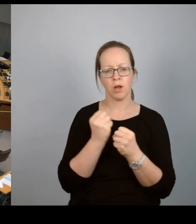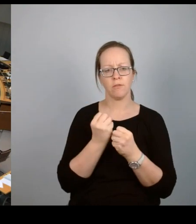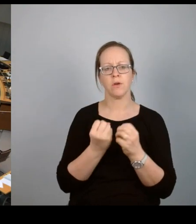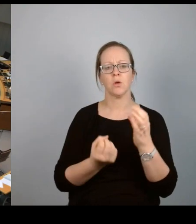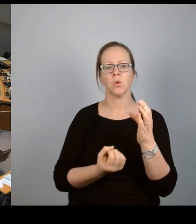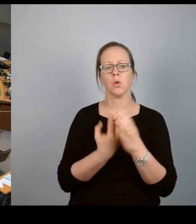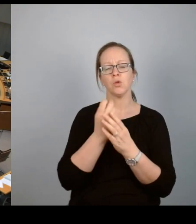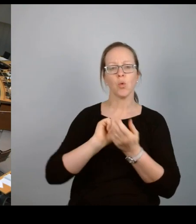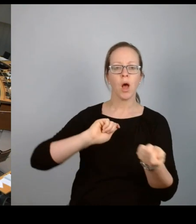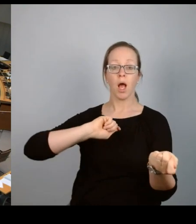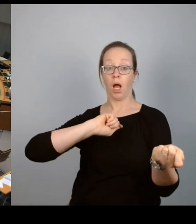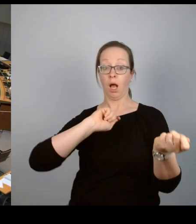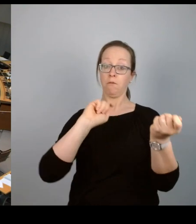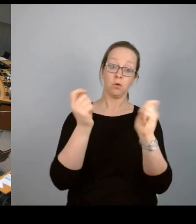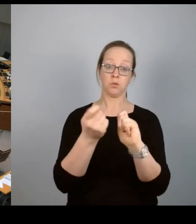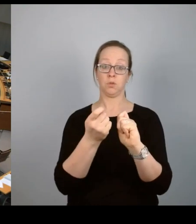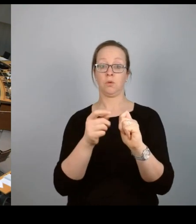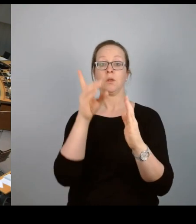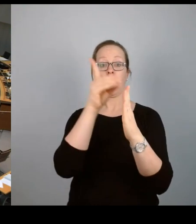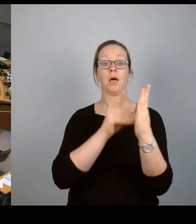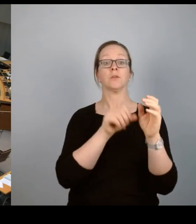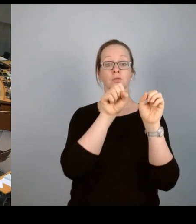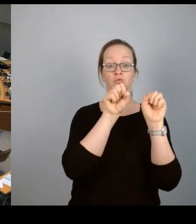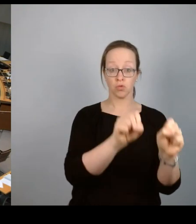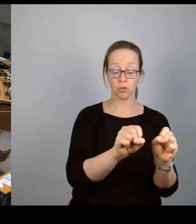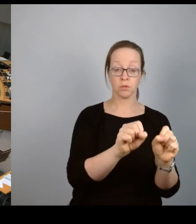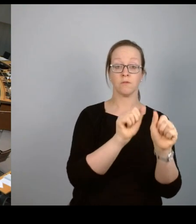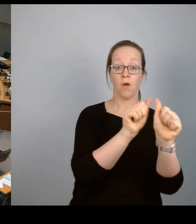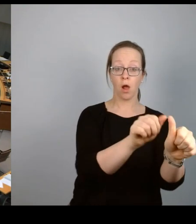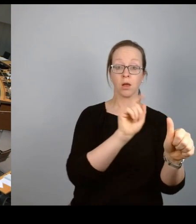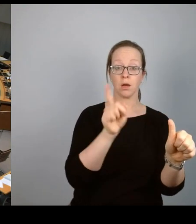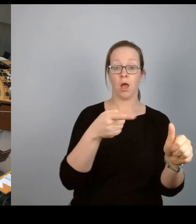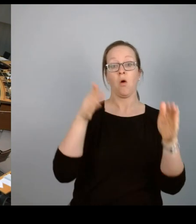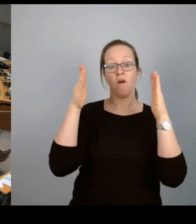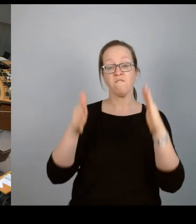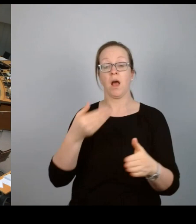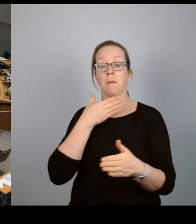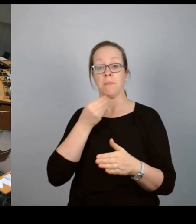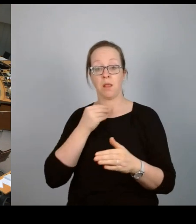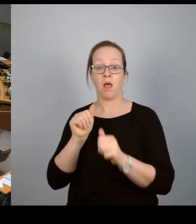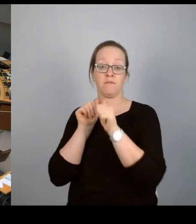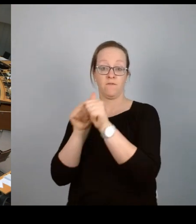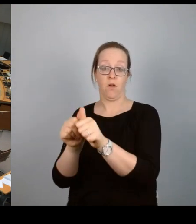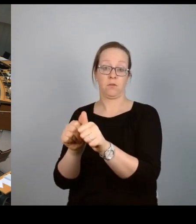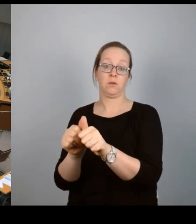Vielen Dank, Herr Kollege. Nun erhält der Kollege Vallendar die Gelegenheit für eine Zwischenintervention.